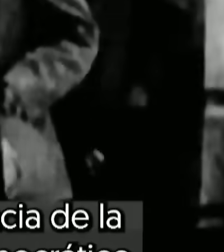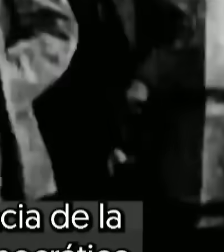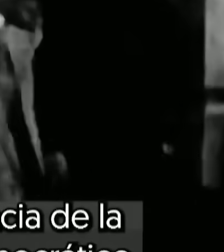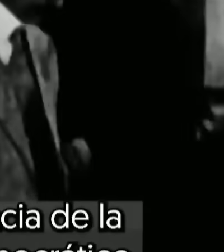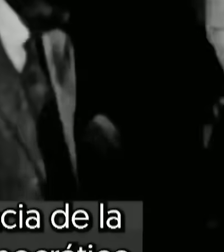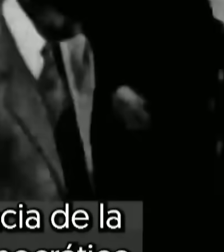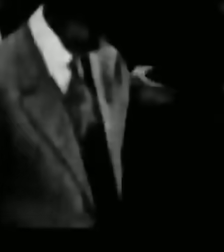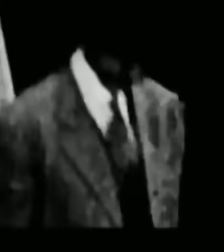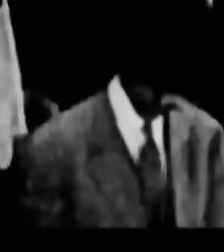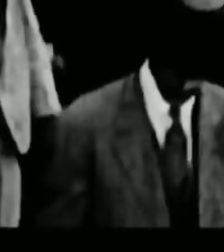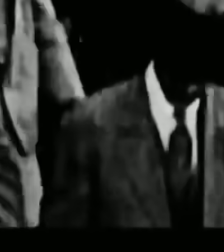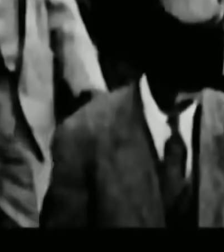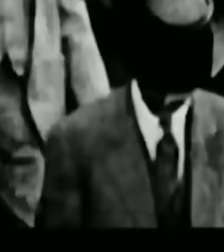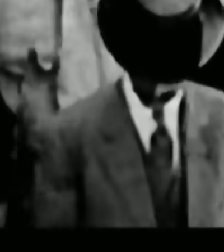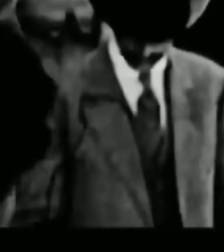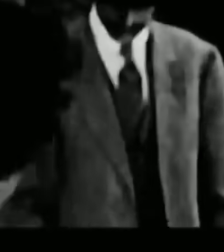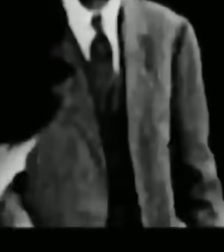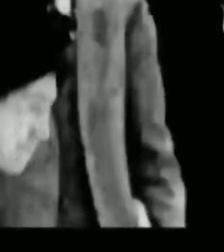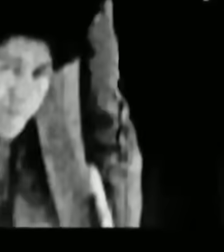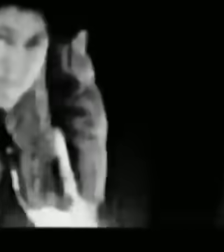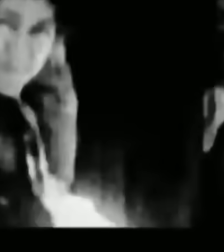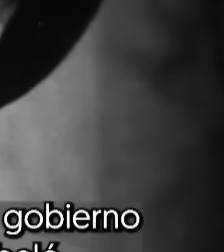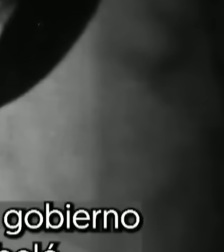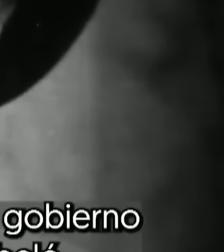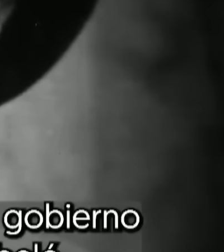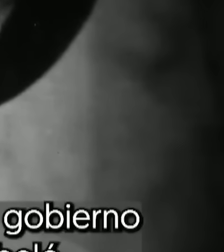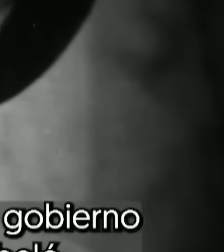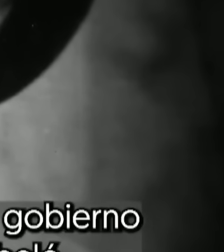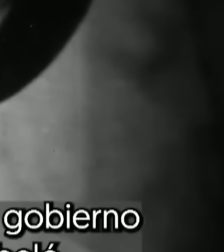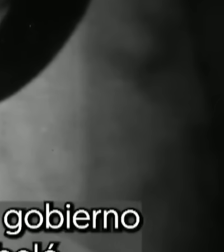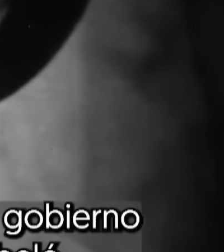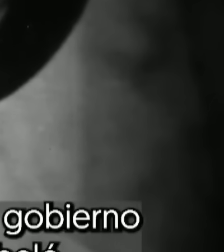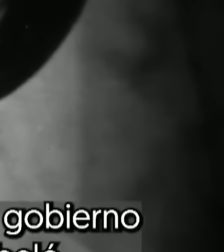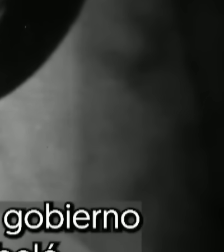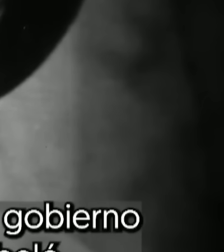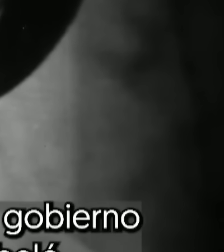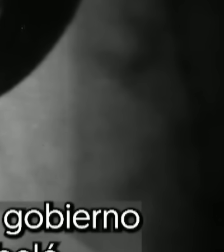democrático en la historia moderna de México villa volvió a tomar las armas para defender al